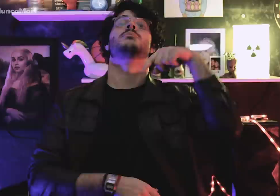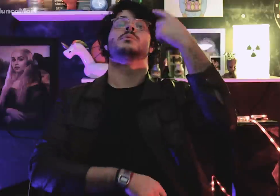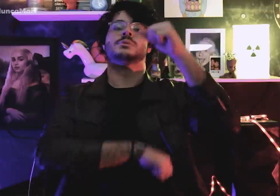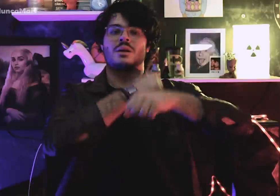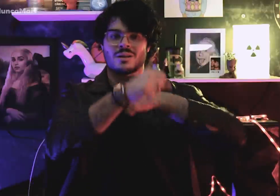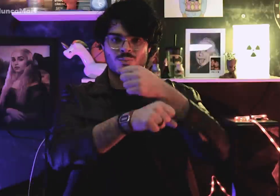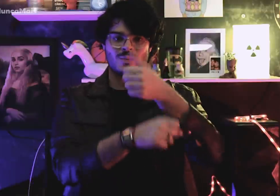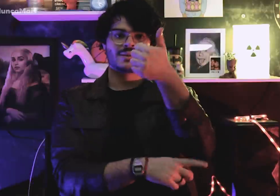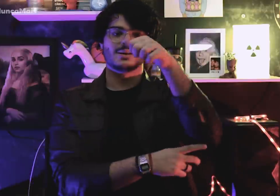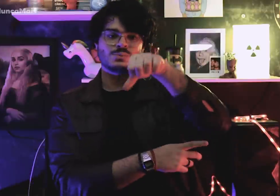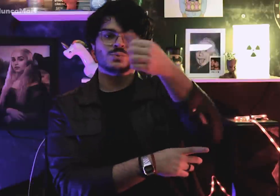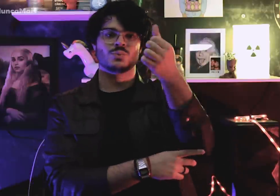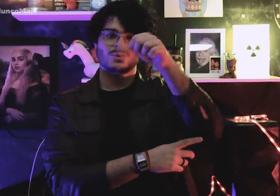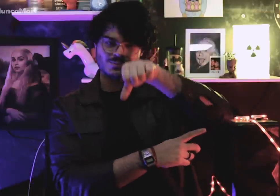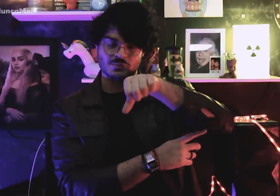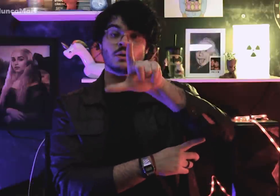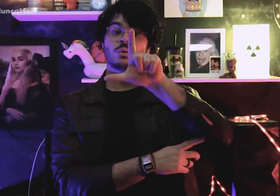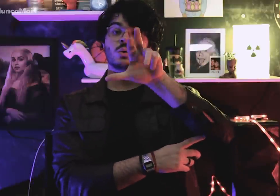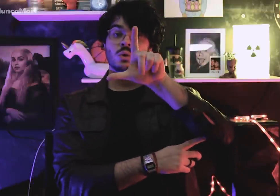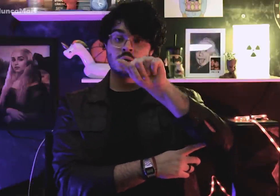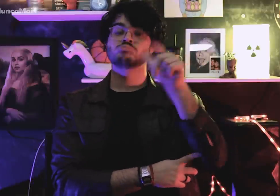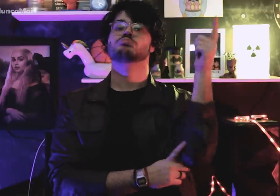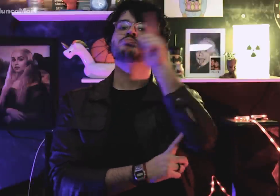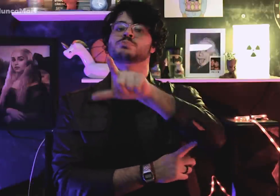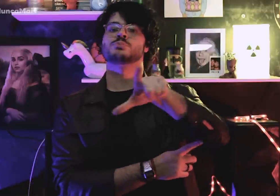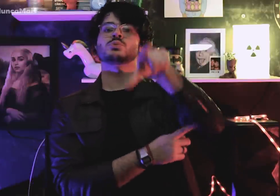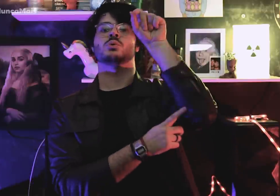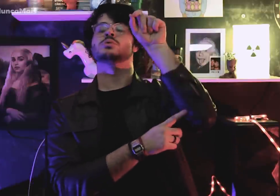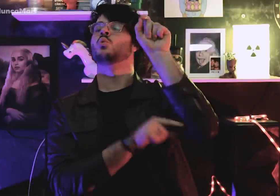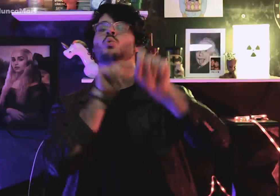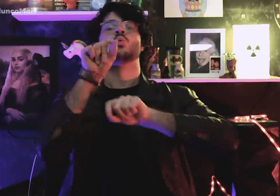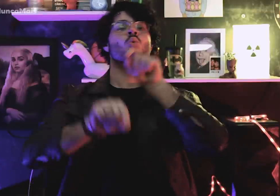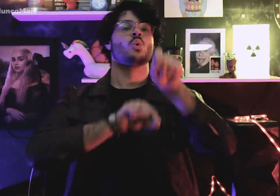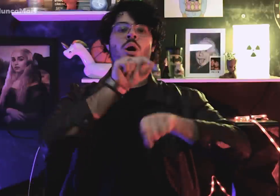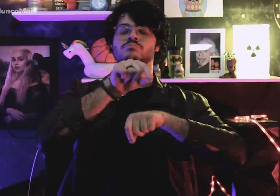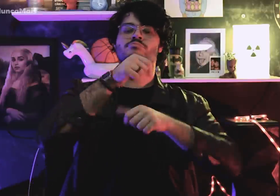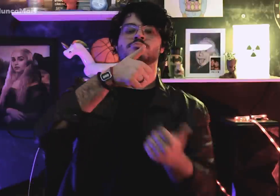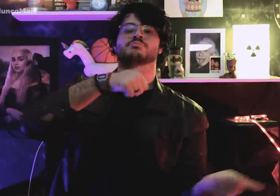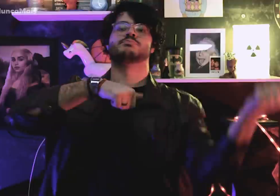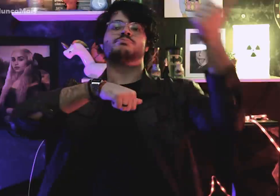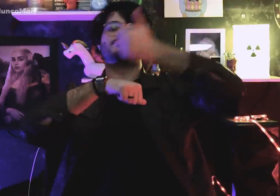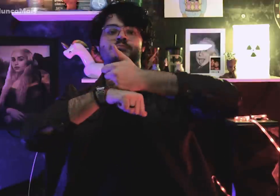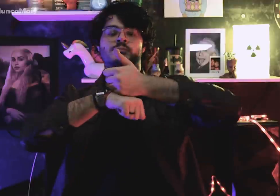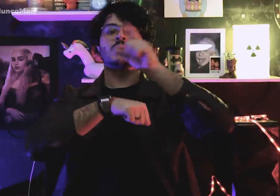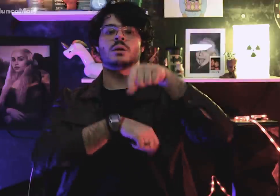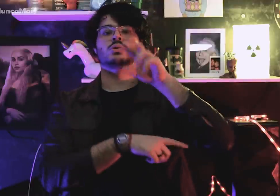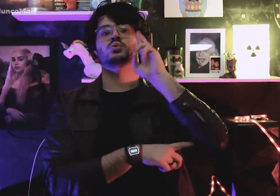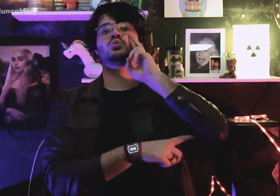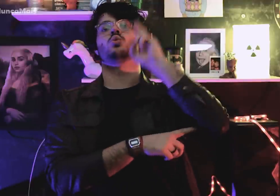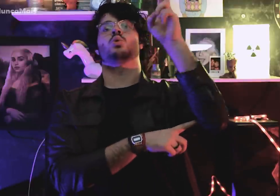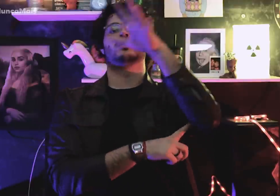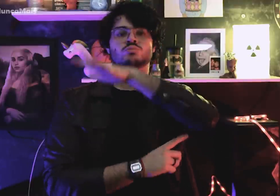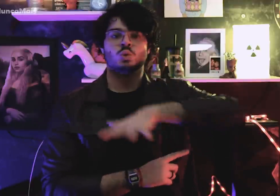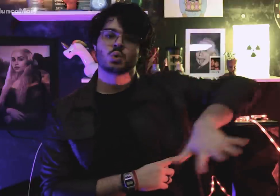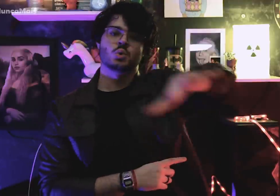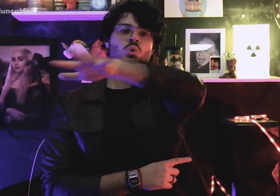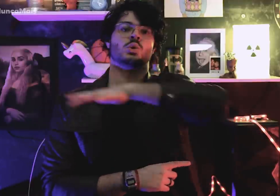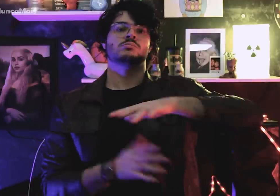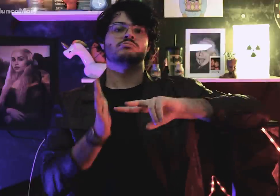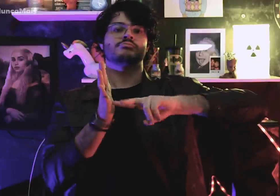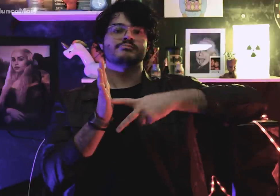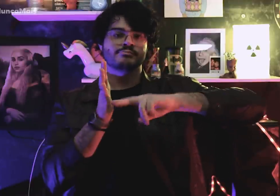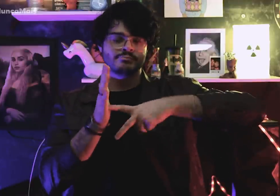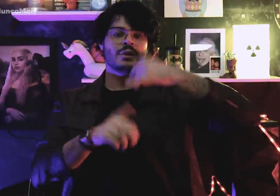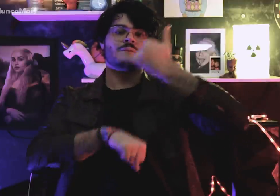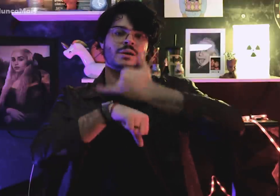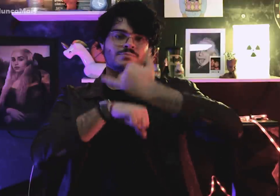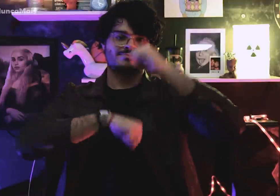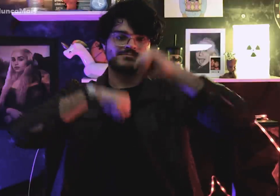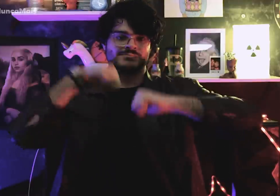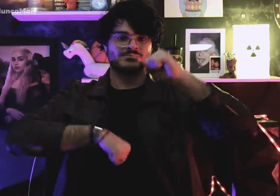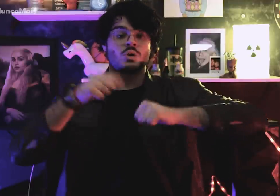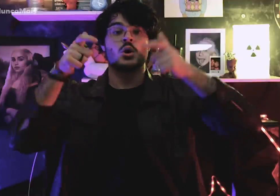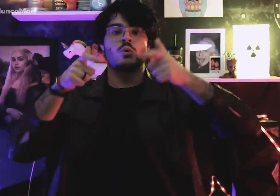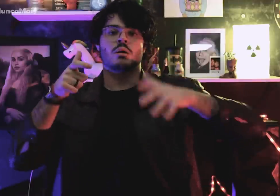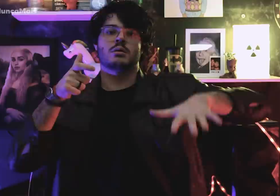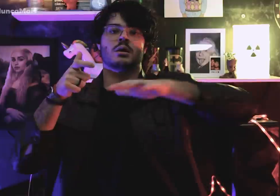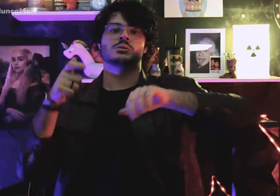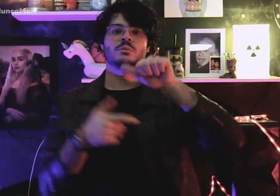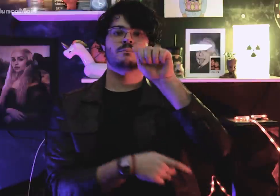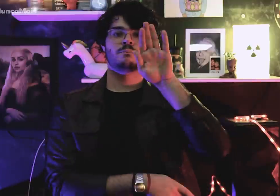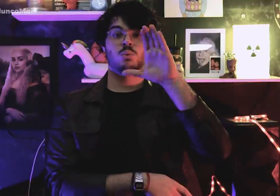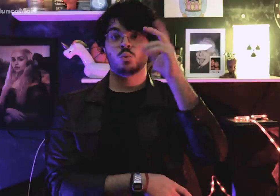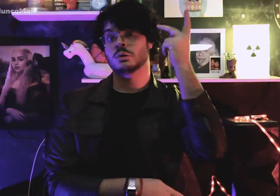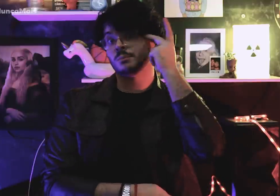Em 1969, Lula foi eleito para a diretoria do Sindicato dos Metalúrgicos do ABC Paulista.